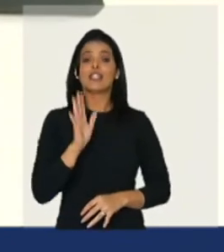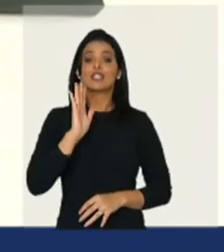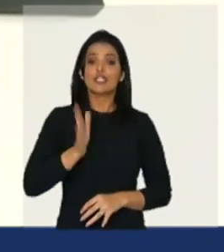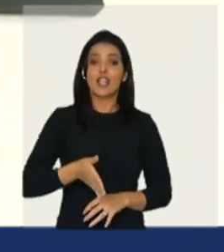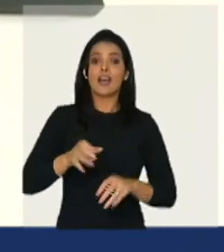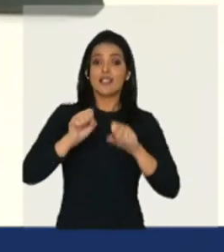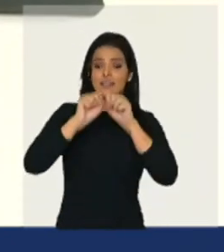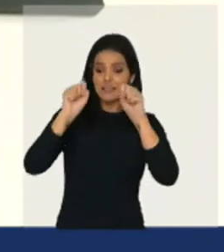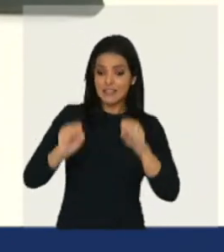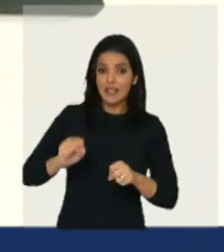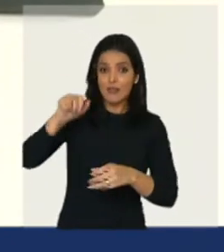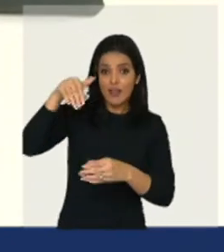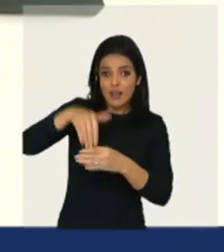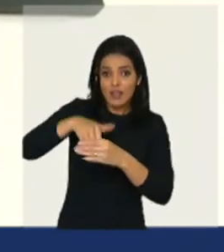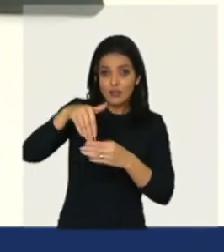SISTEMA ELEITORAL QUE ELEGEU DIFERENTES PRESIDENTES, E QUE